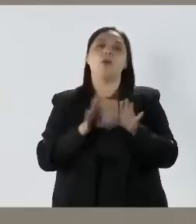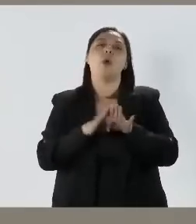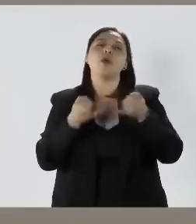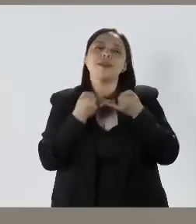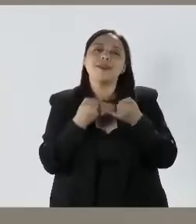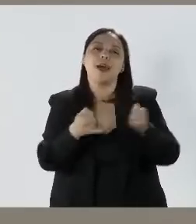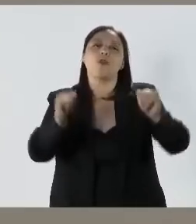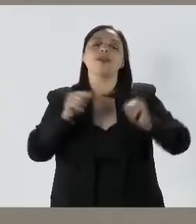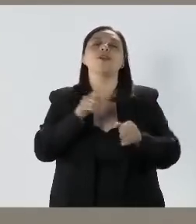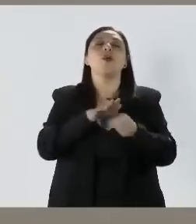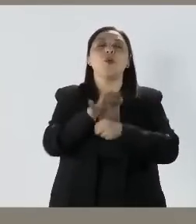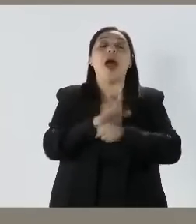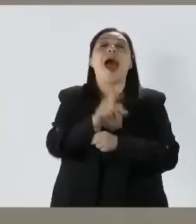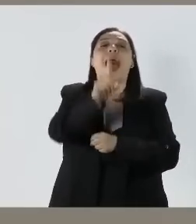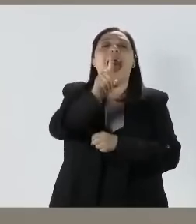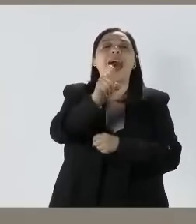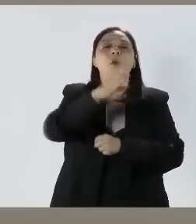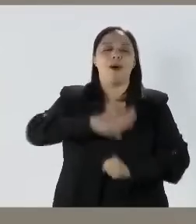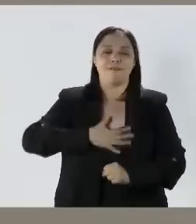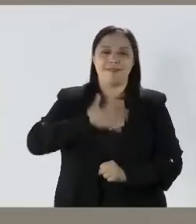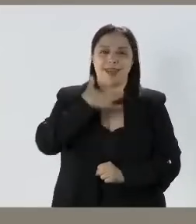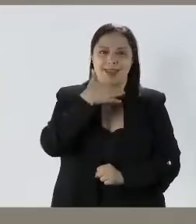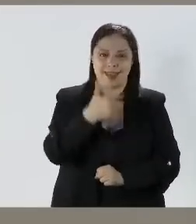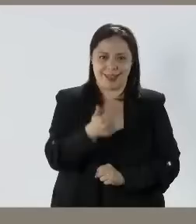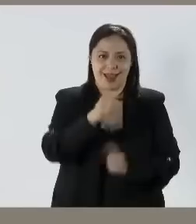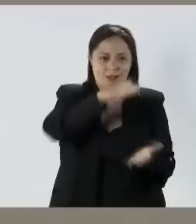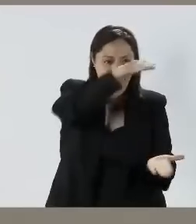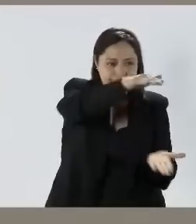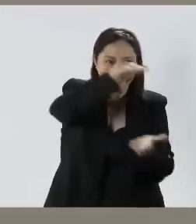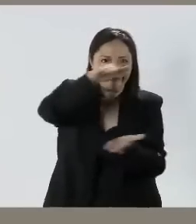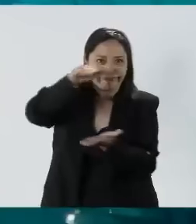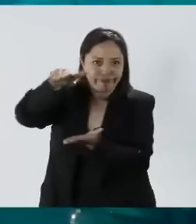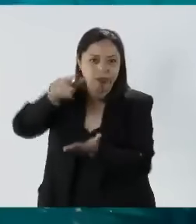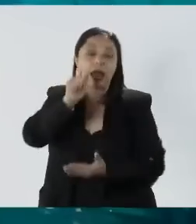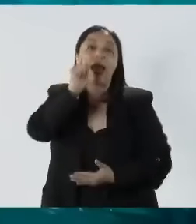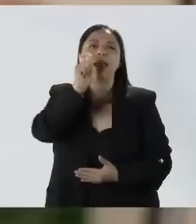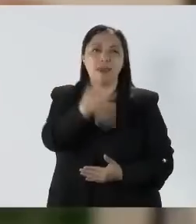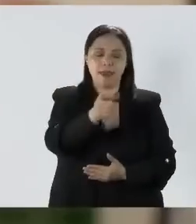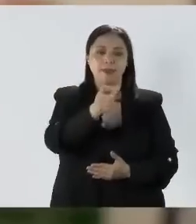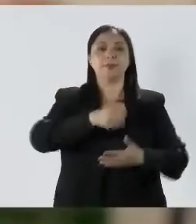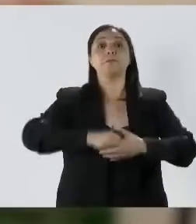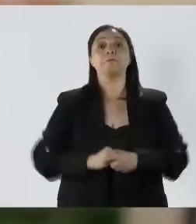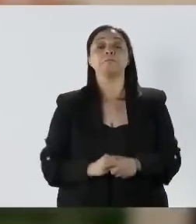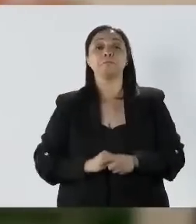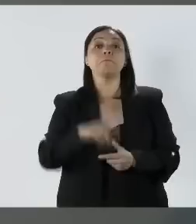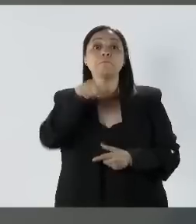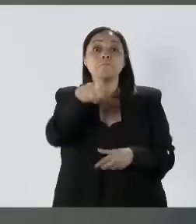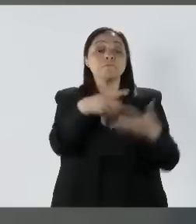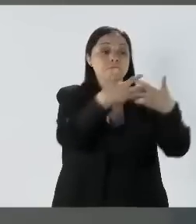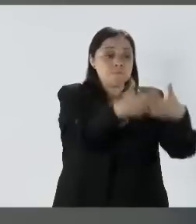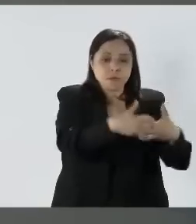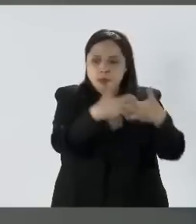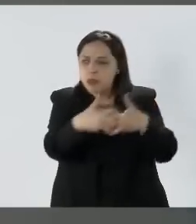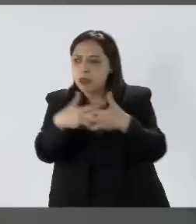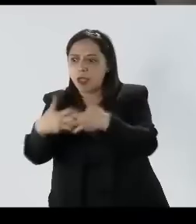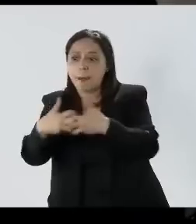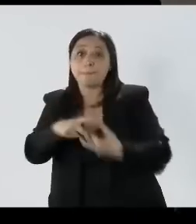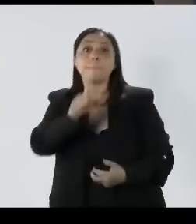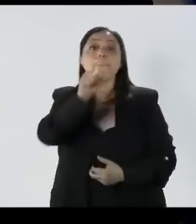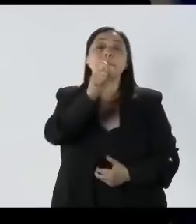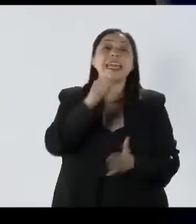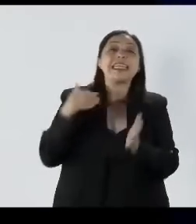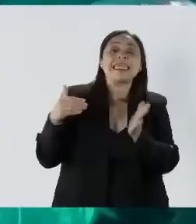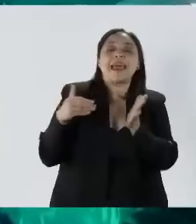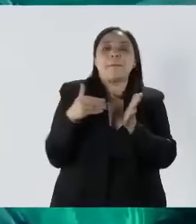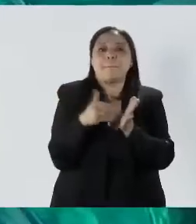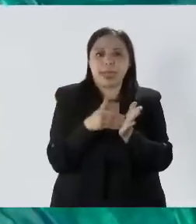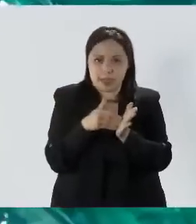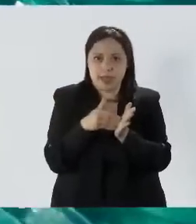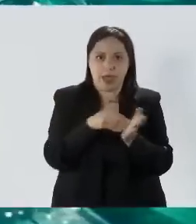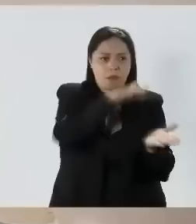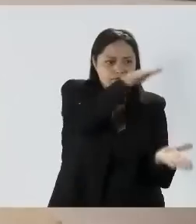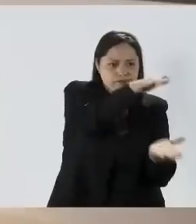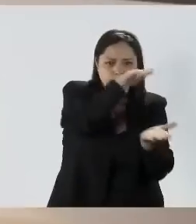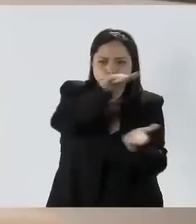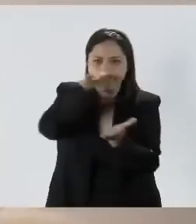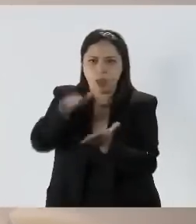bienestar el cual estará produciendo 20000 garrafones diarios a partir del mes de abril